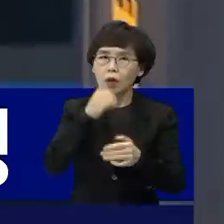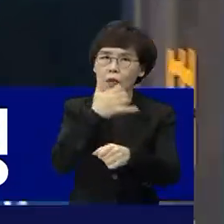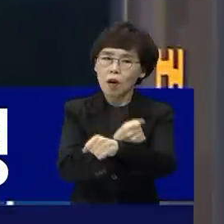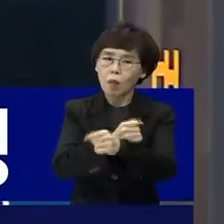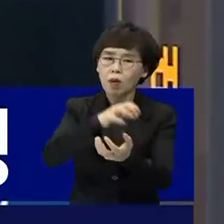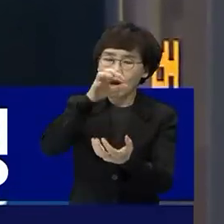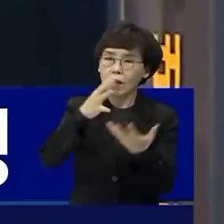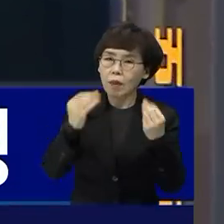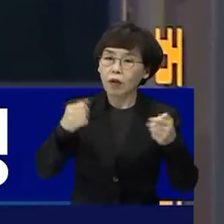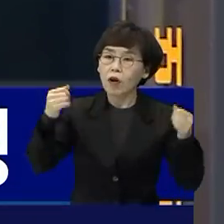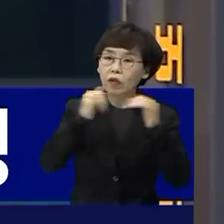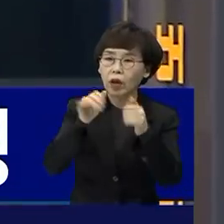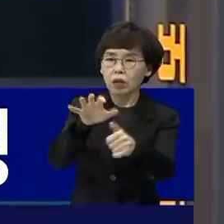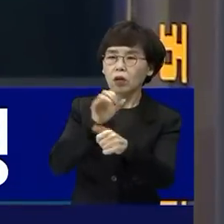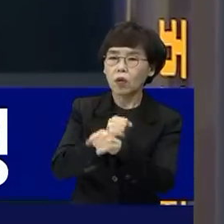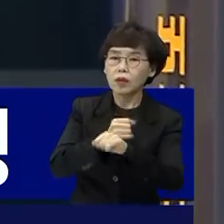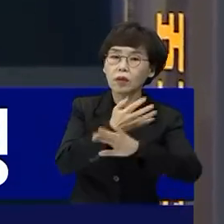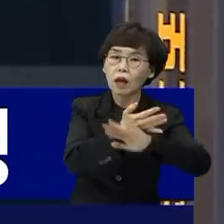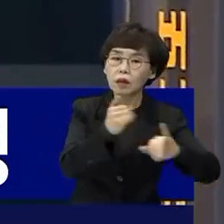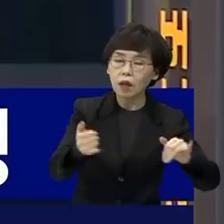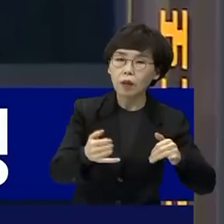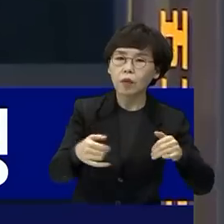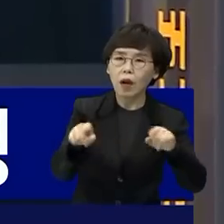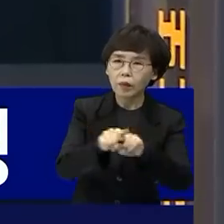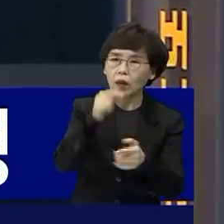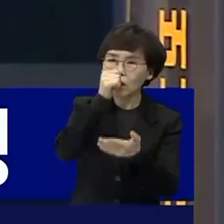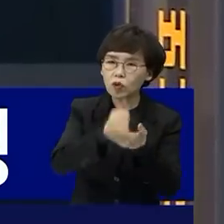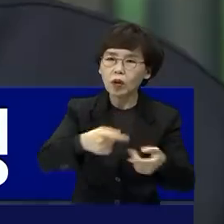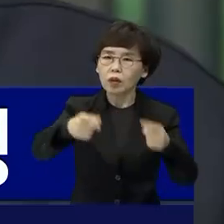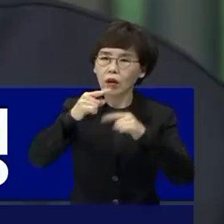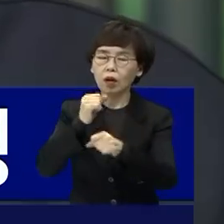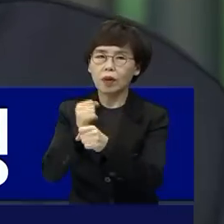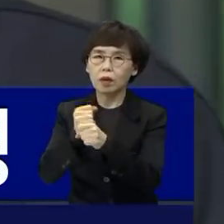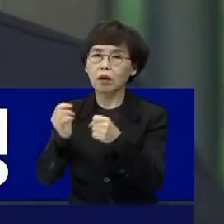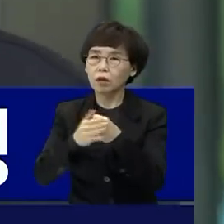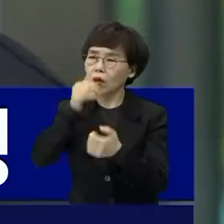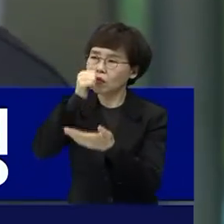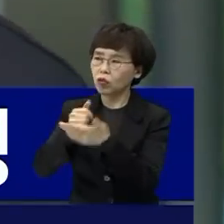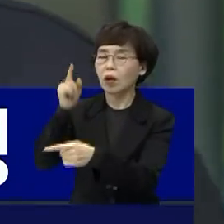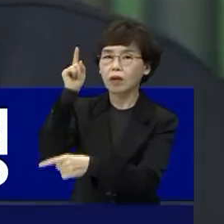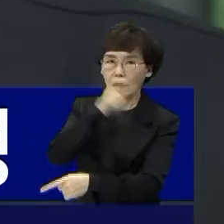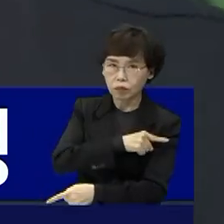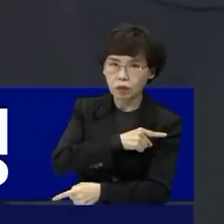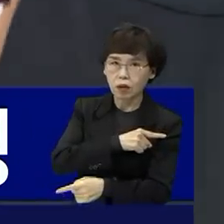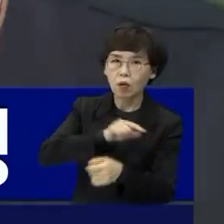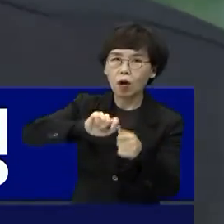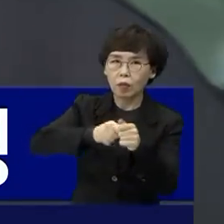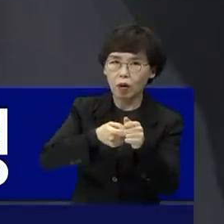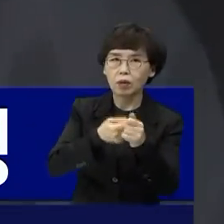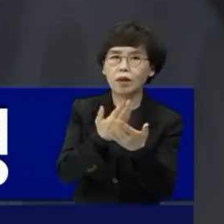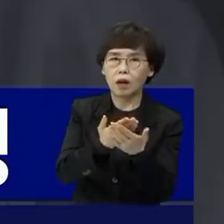상당하고 연예인이라는 신분을 이용해 다른 사람들까지 범행에 가담하도록 해 죄질이 불량하다며 구형 이유를